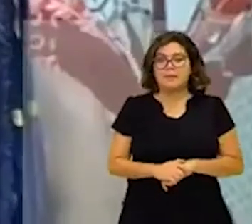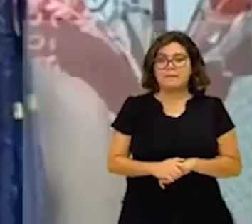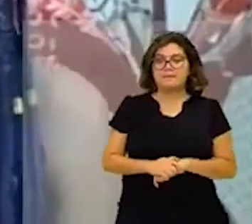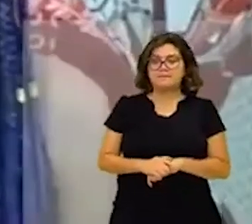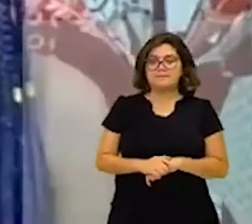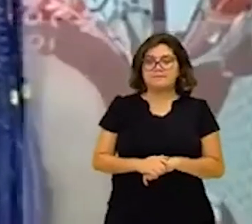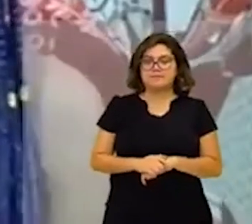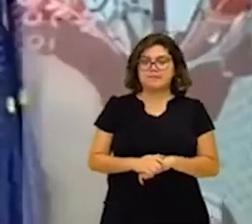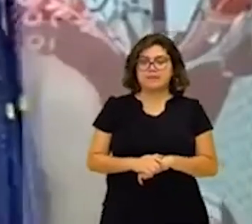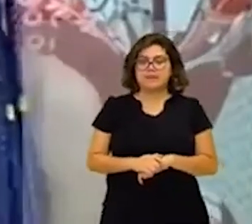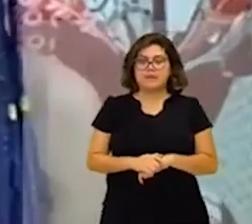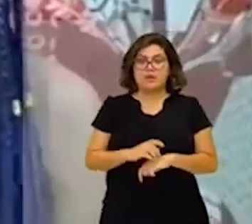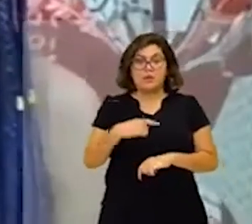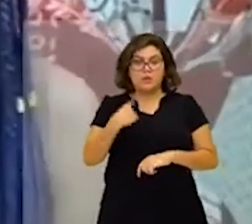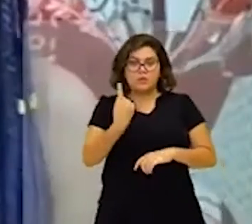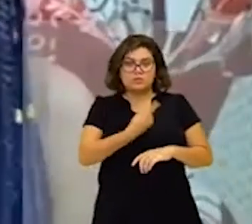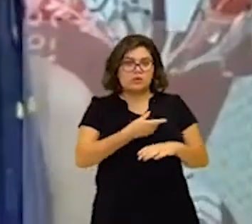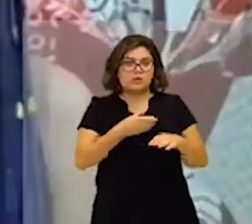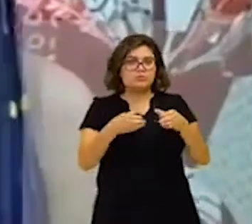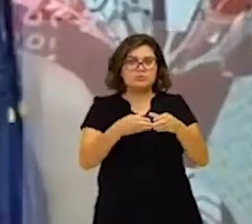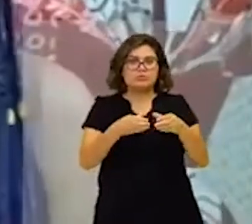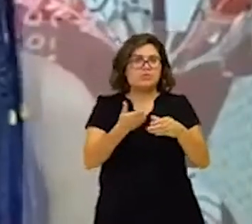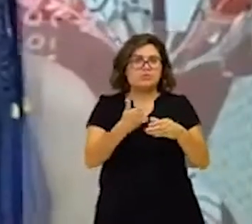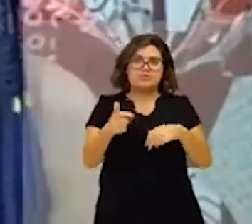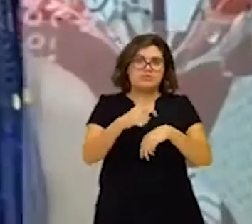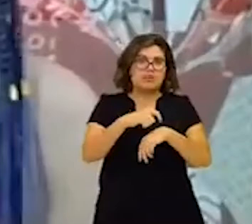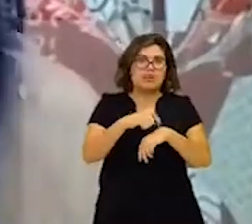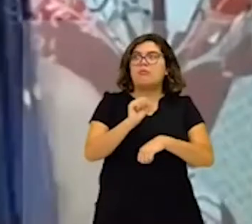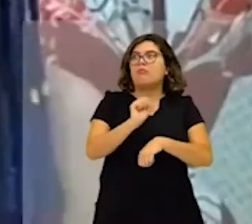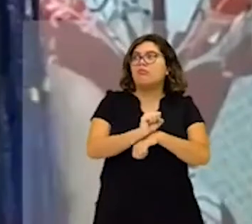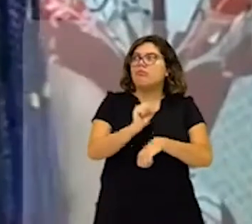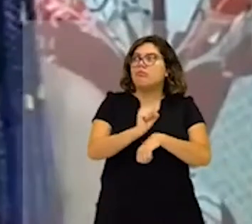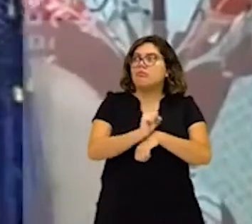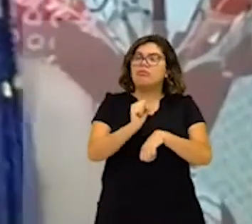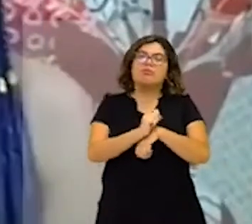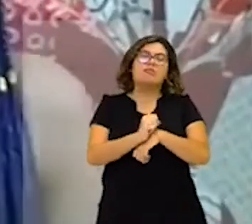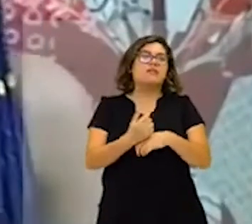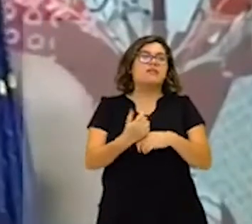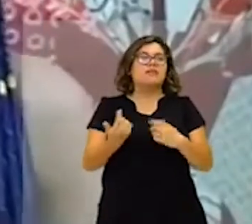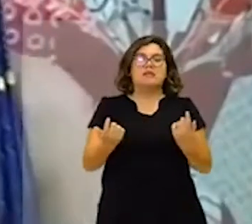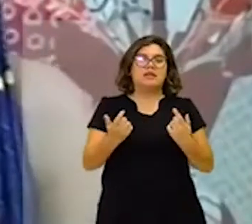esperando Se refazer política pública Depois que descobriu e fez apenas por uma perspectiva Então